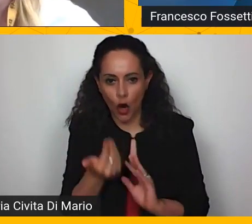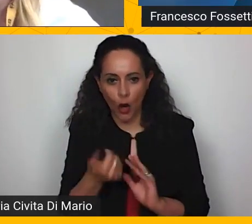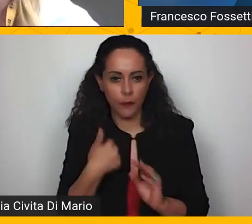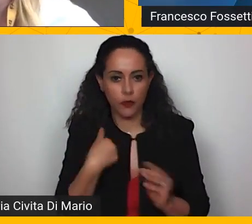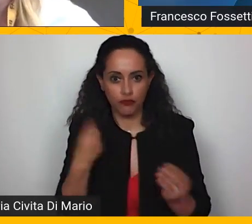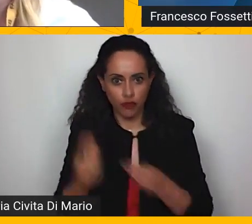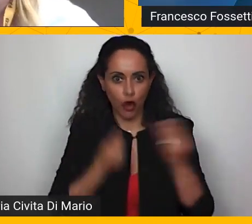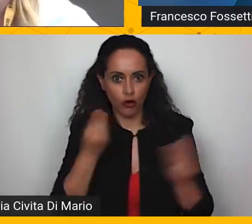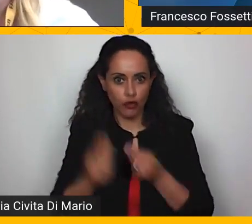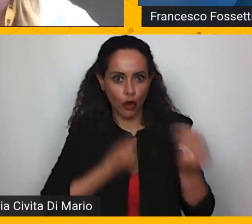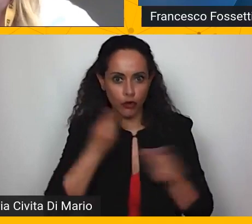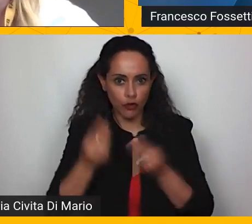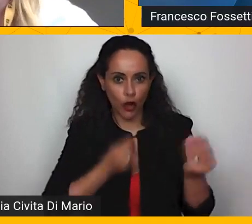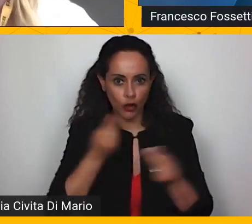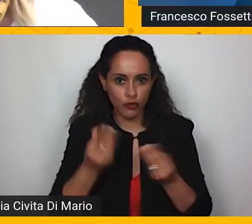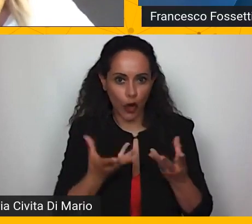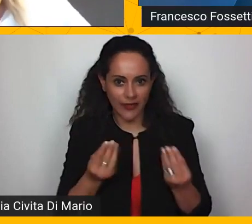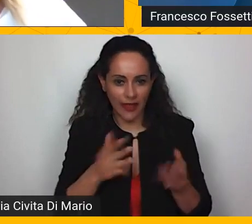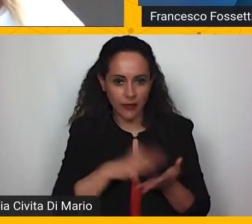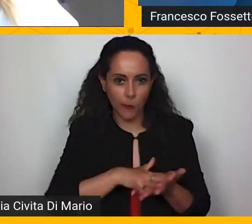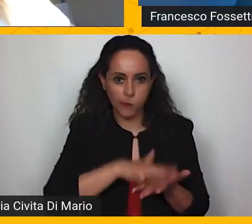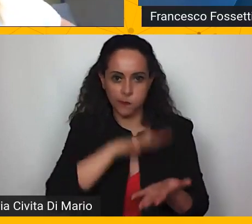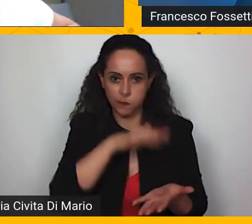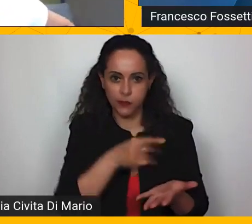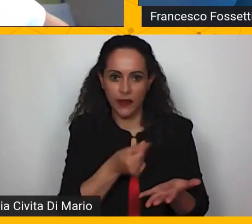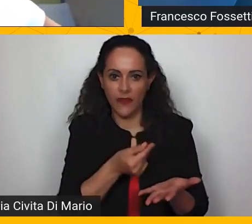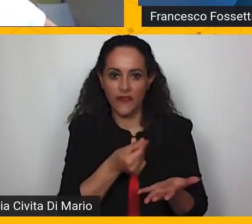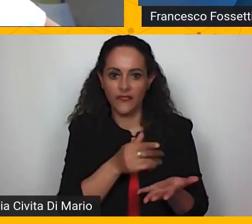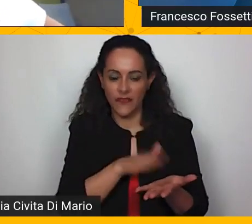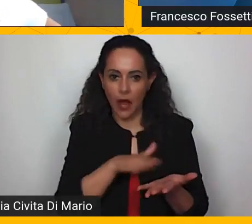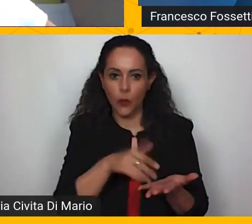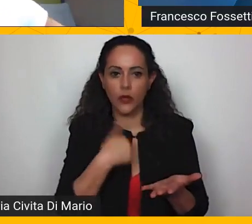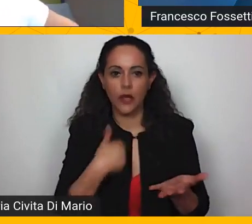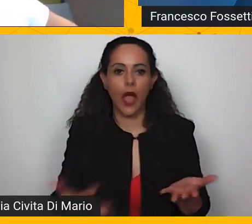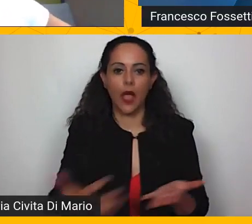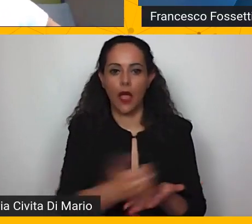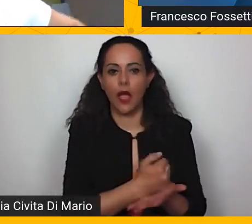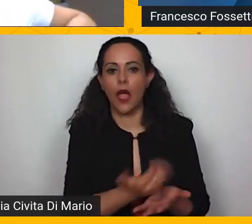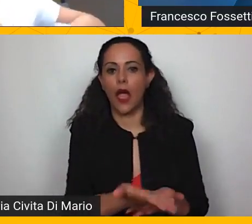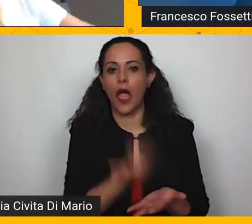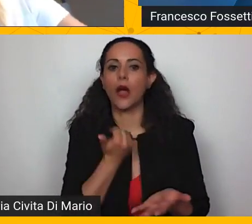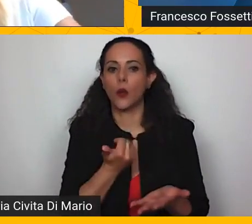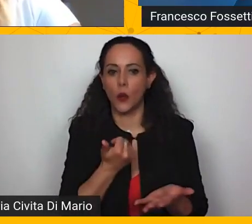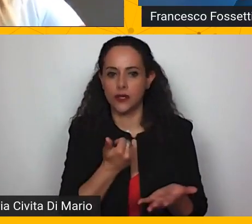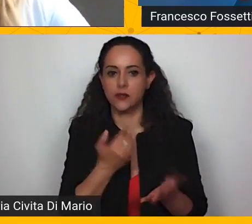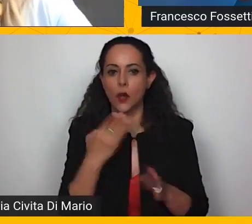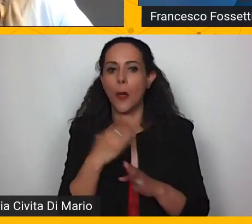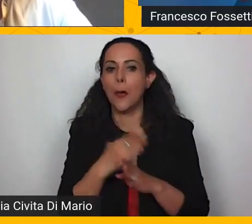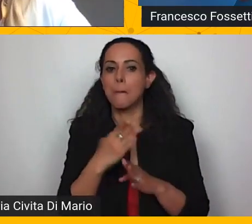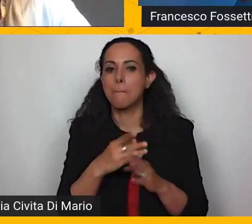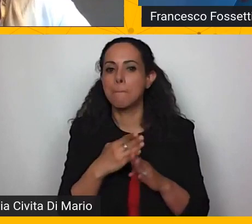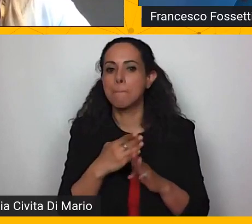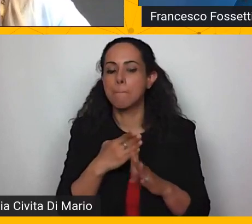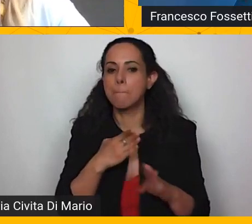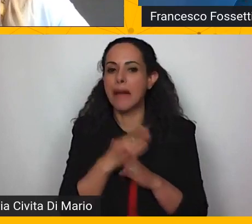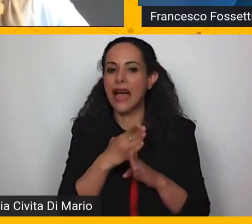pasta battaglia. Quindi se uno gioca tanto ottiene tanta valuta e si acquista il Pasta